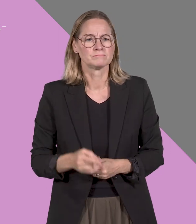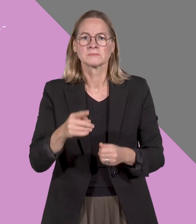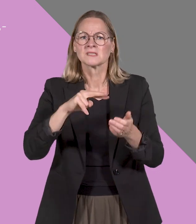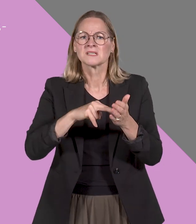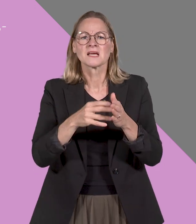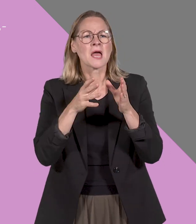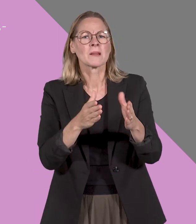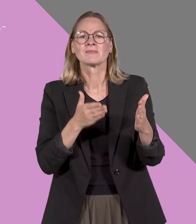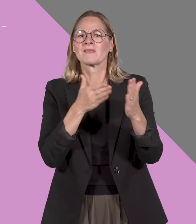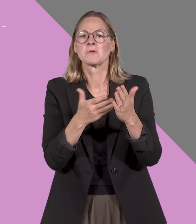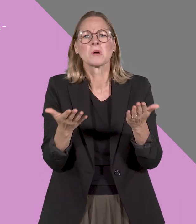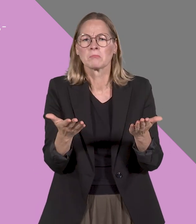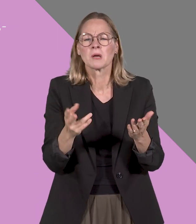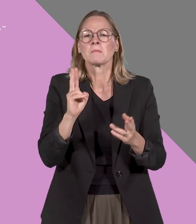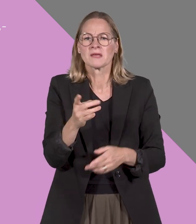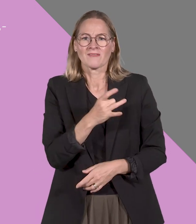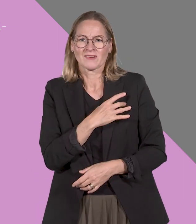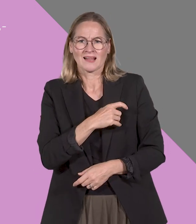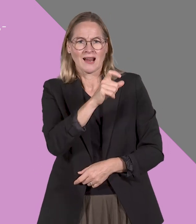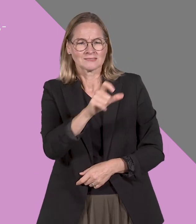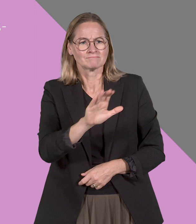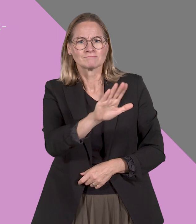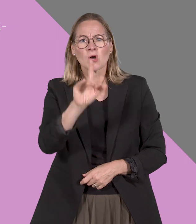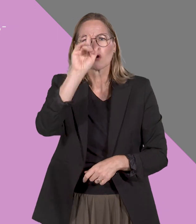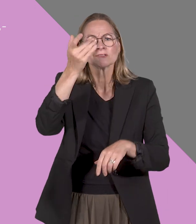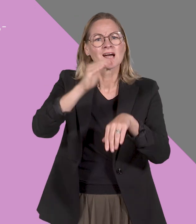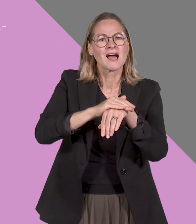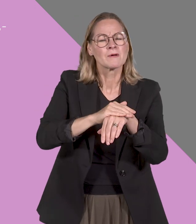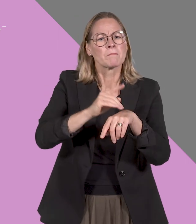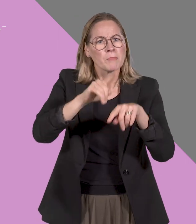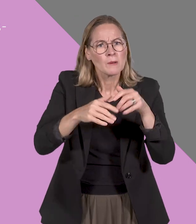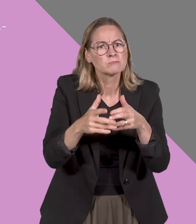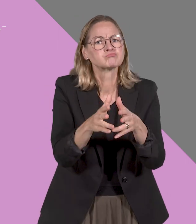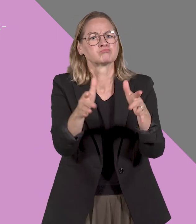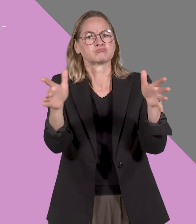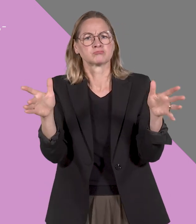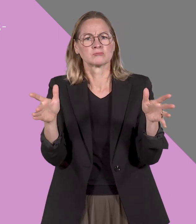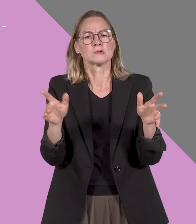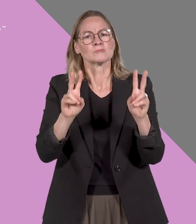Hankkeen tavoitteena on monipuolistaa ja vahvistaa freelancereiden osaamista -